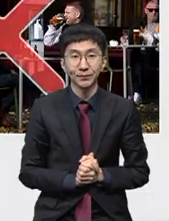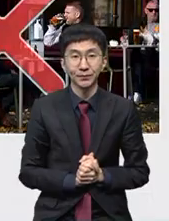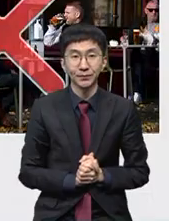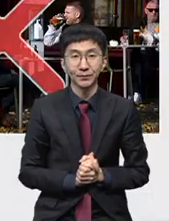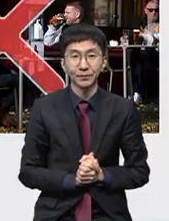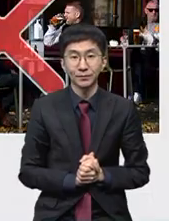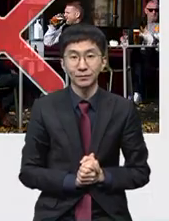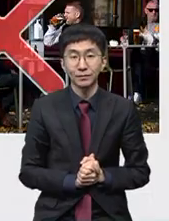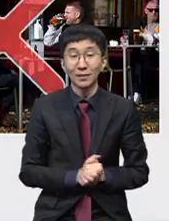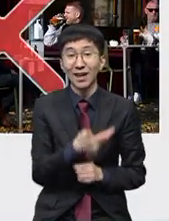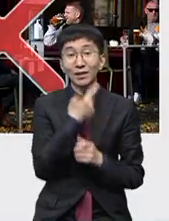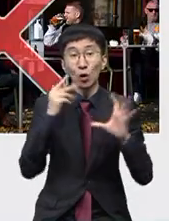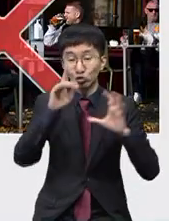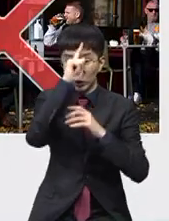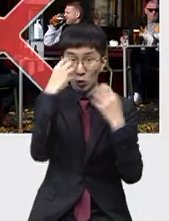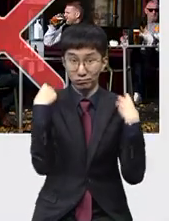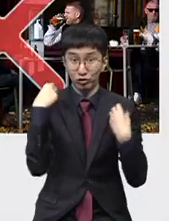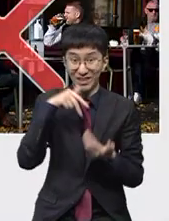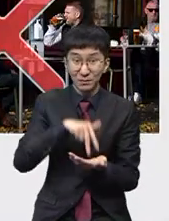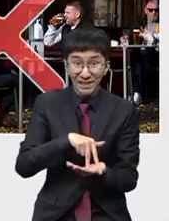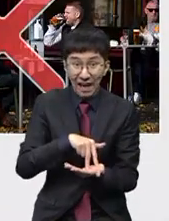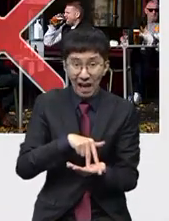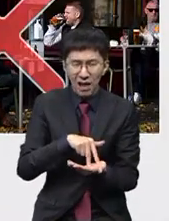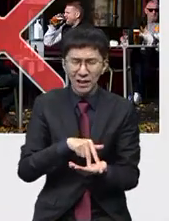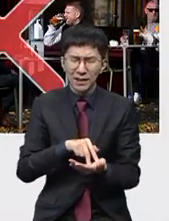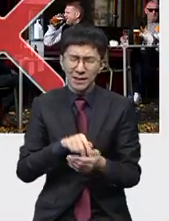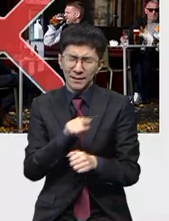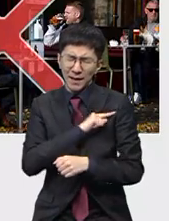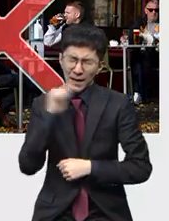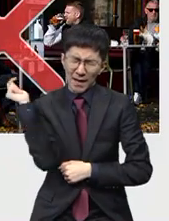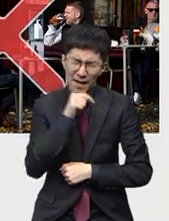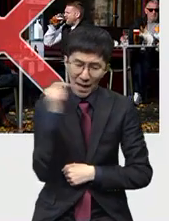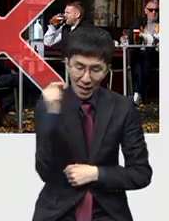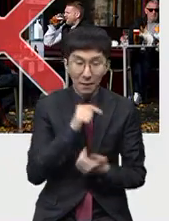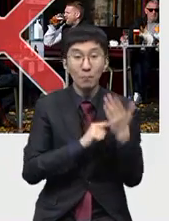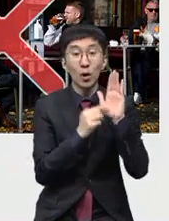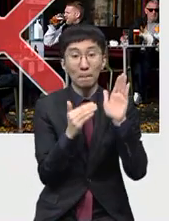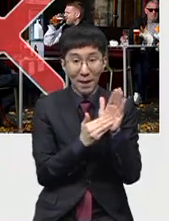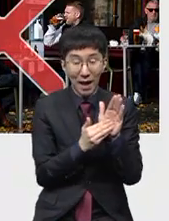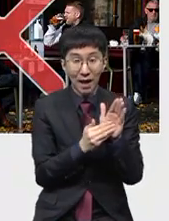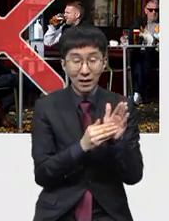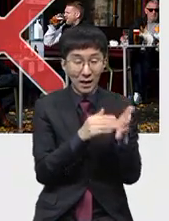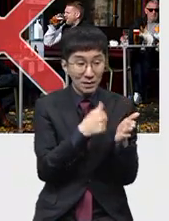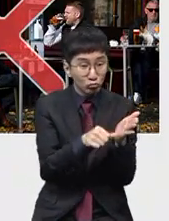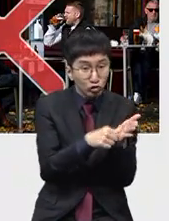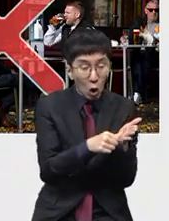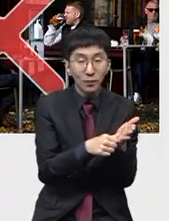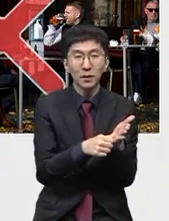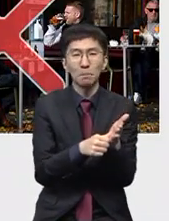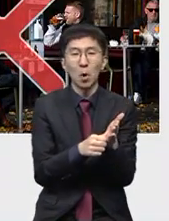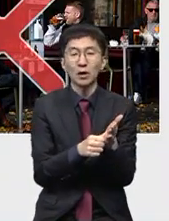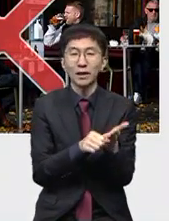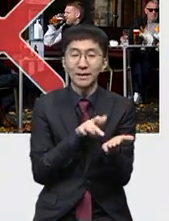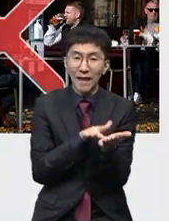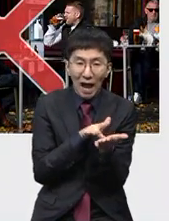(기자) 영국 정부가 지금까지 내린 가장 강력한 조치로 식료품이나 의약품 구입, 운동 등을 위해서만 집 밖으로 나갈 수